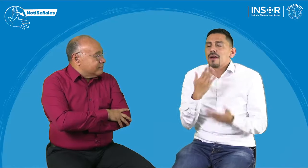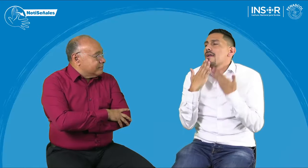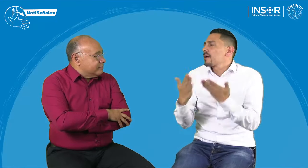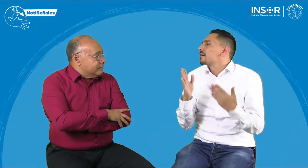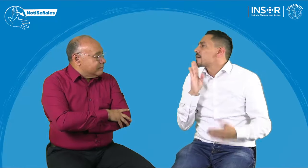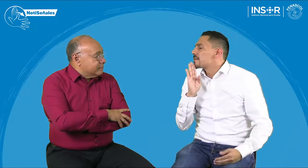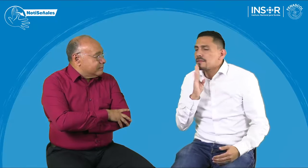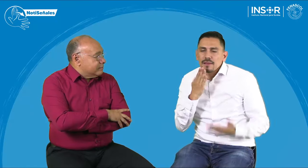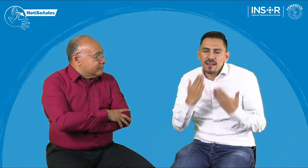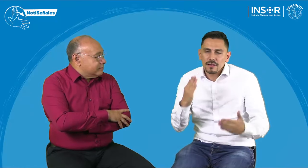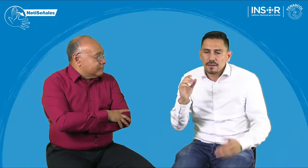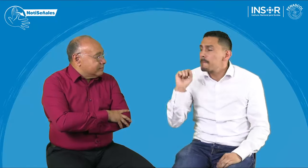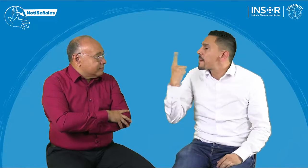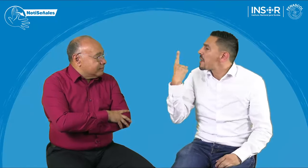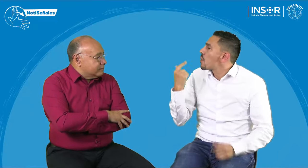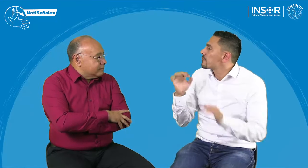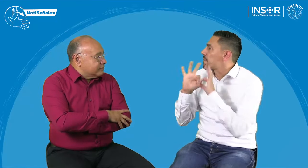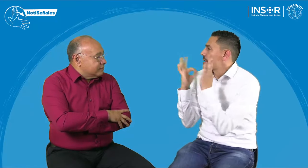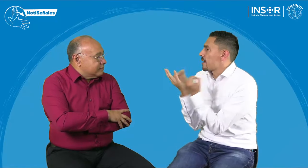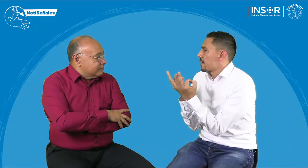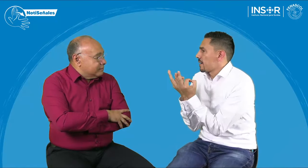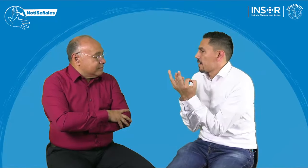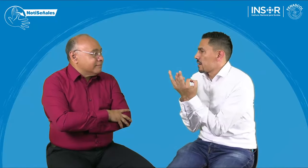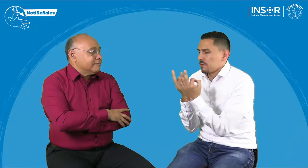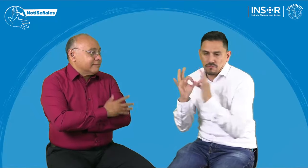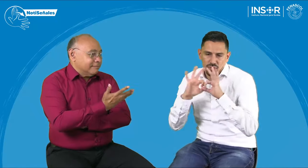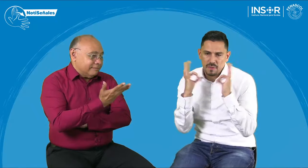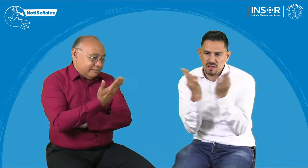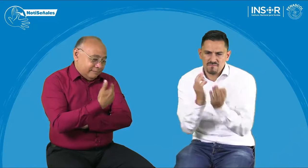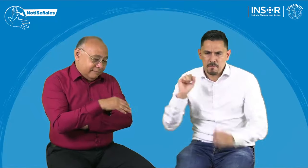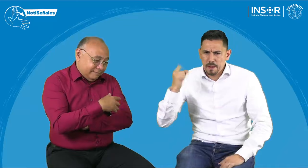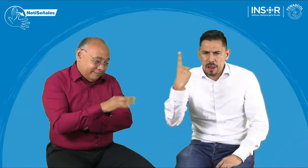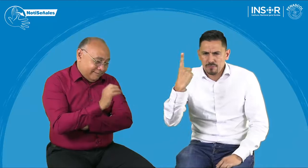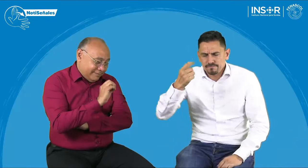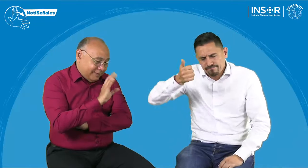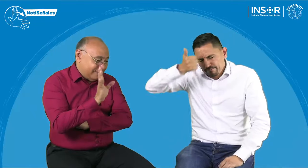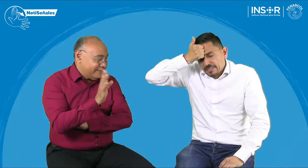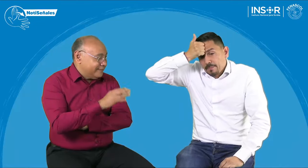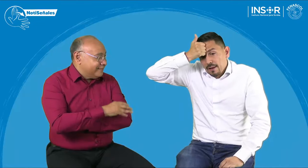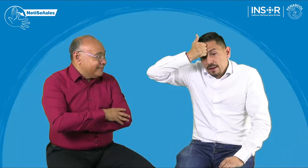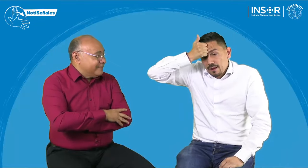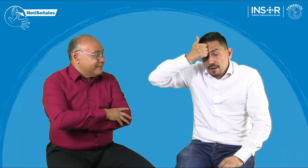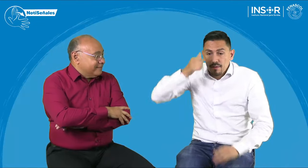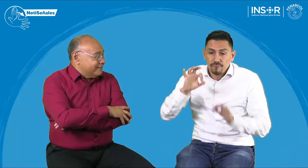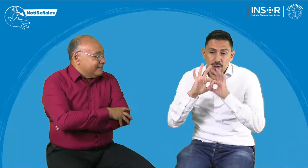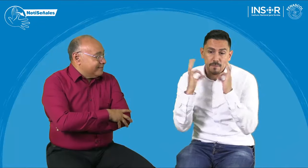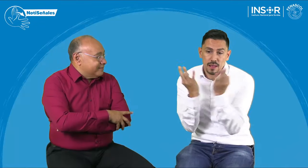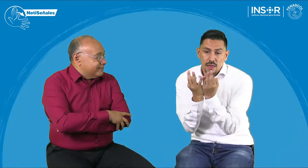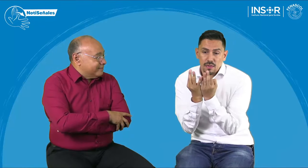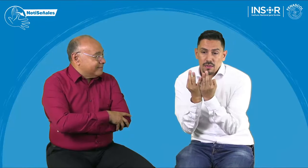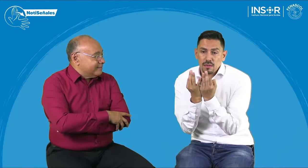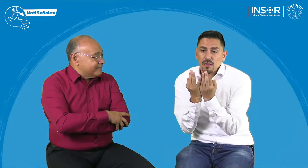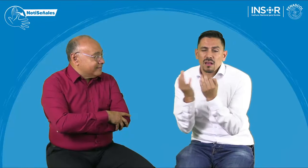también quiero primero que todo eh agradecer ¿A quién? Primero